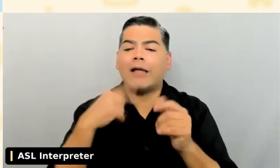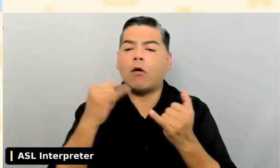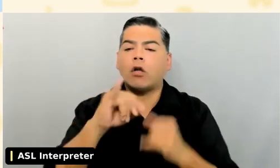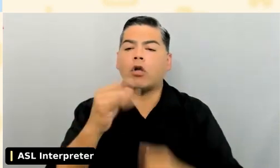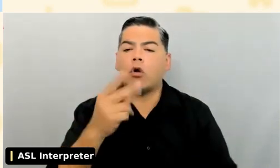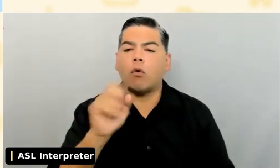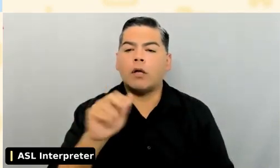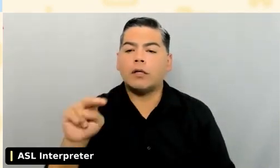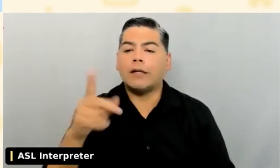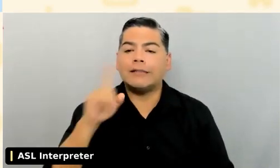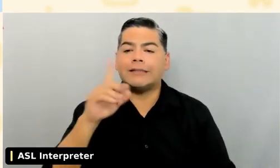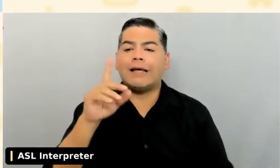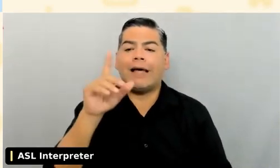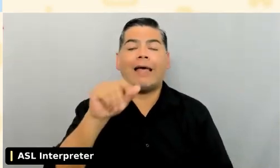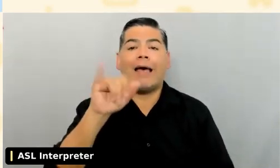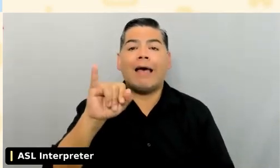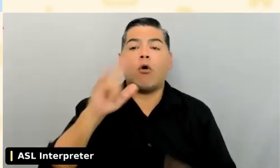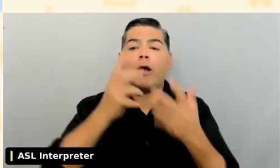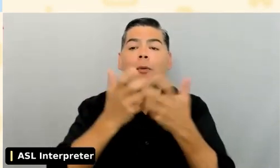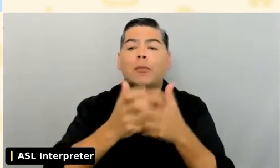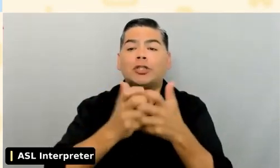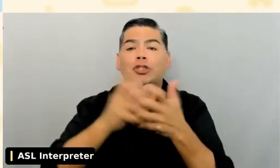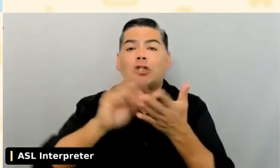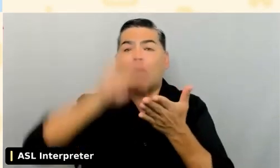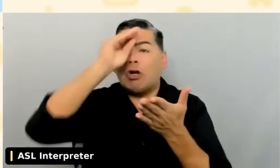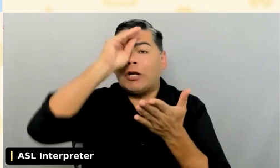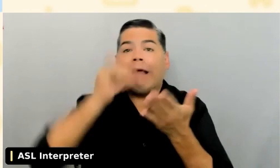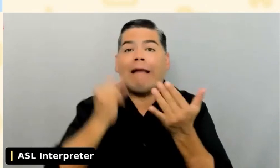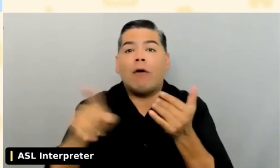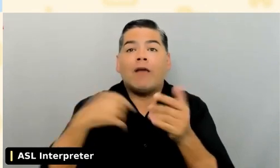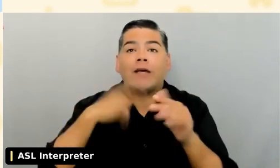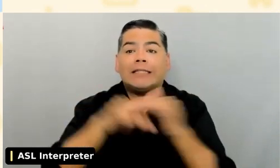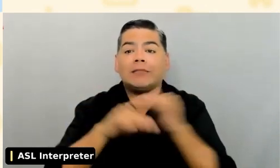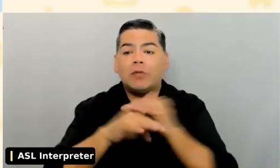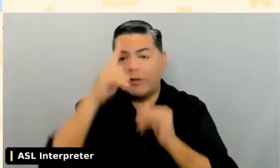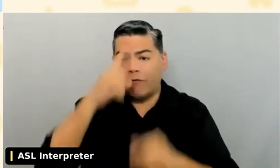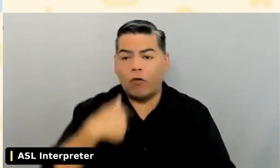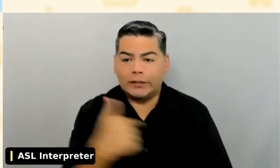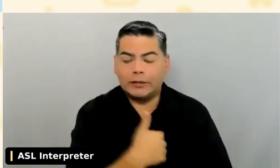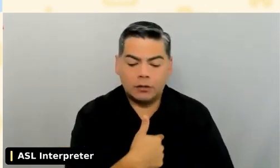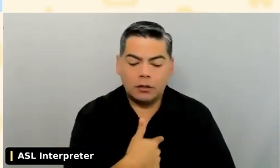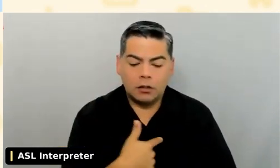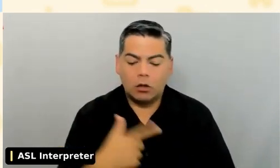Esta IA o aprendizaje automático, ¿puede ahora brindarnos accesibilidad? ¿Llegaremos a ese punto?